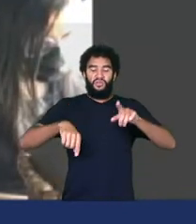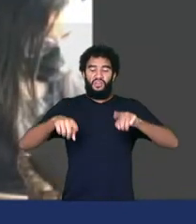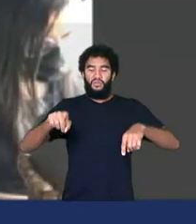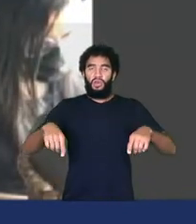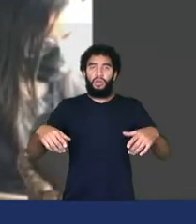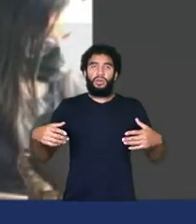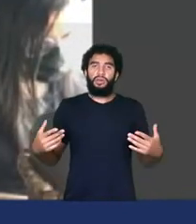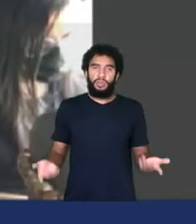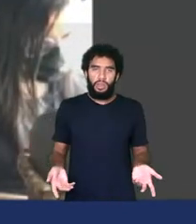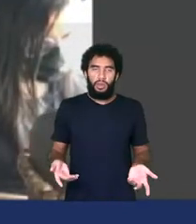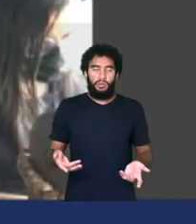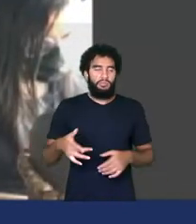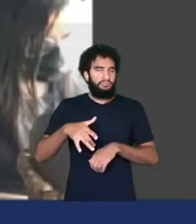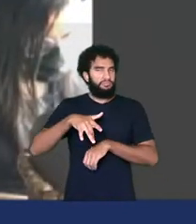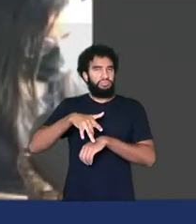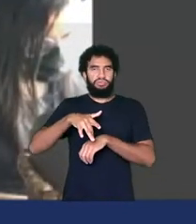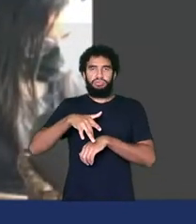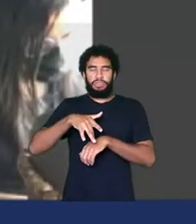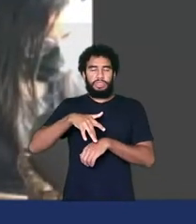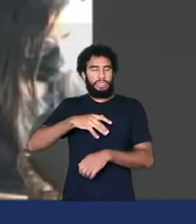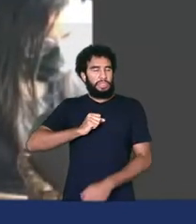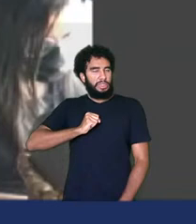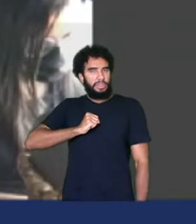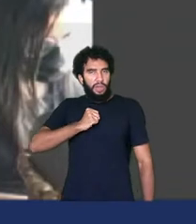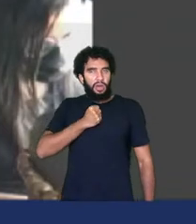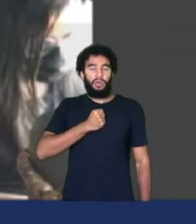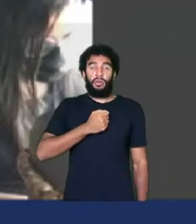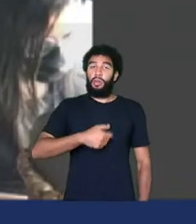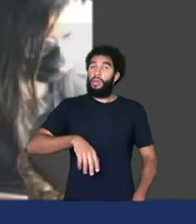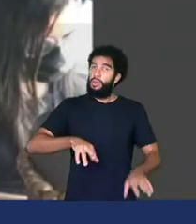AR DESSA PANDEMIA, ESSES ALTOS E BAIXOS. PORTANTO FICA AQUI MEU REPÚDIO E ESPERO QUE ESTA